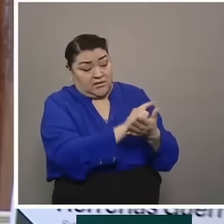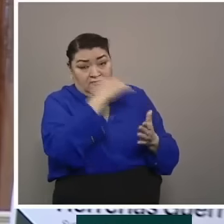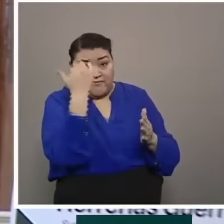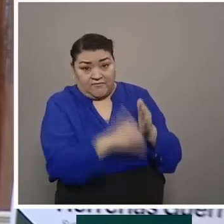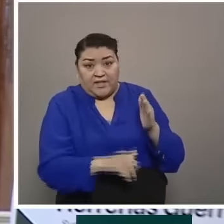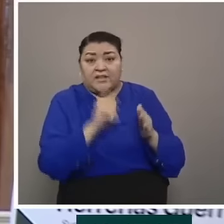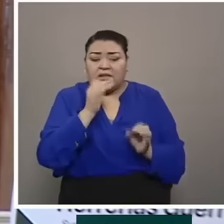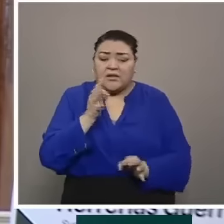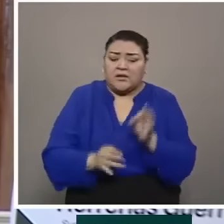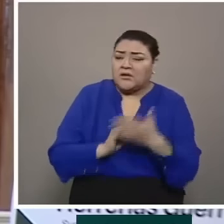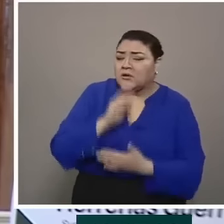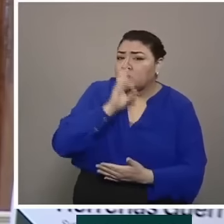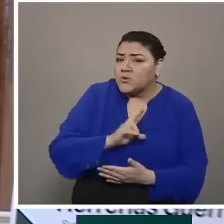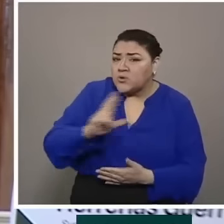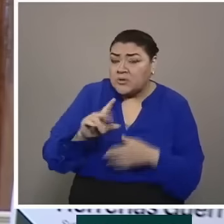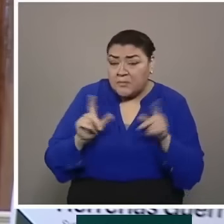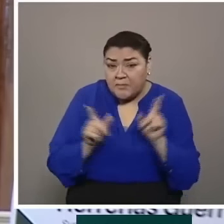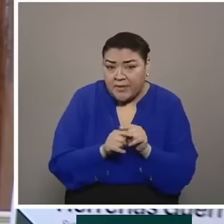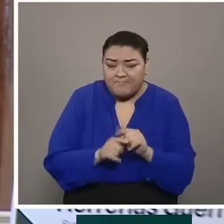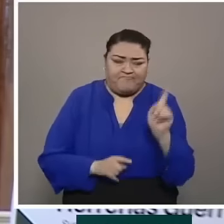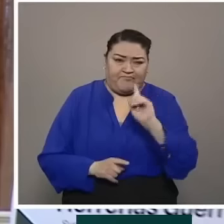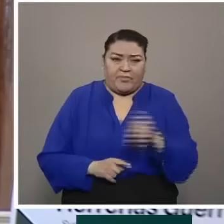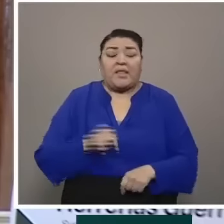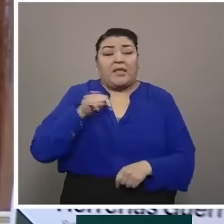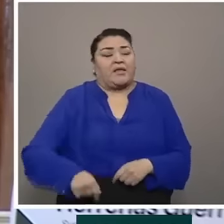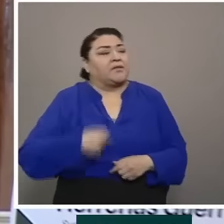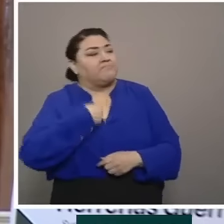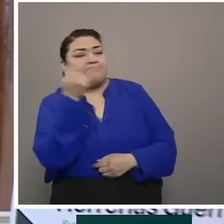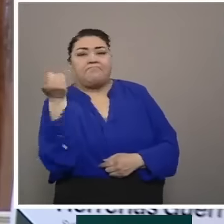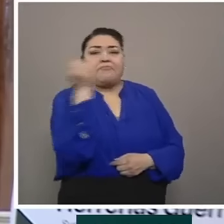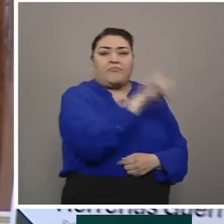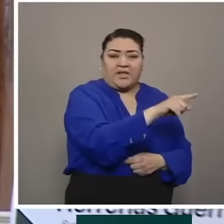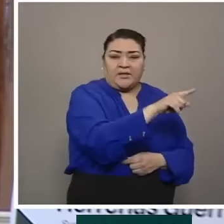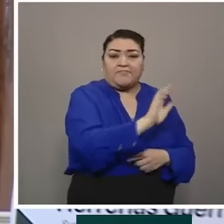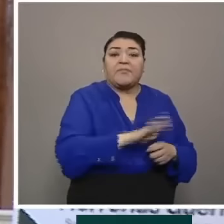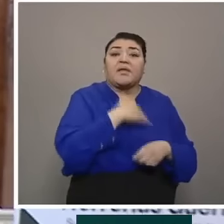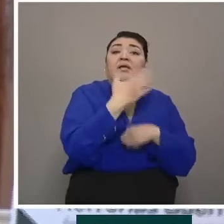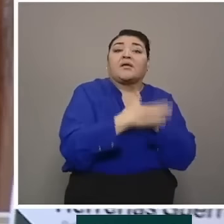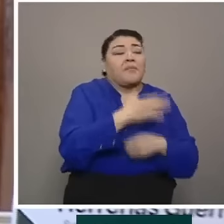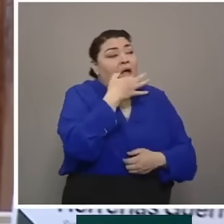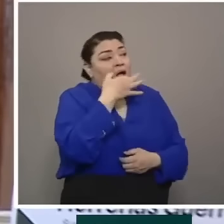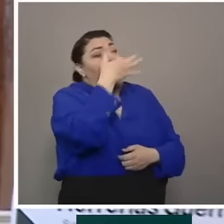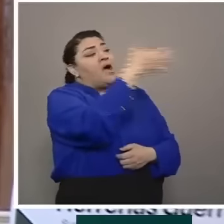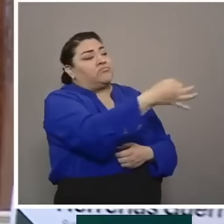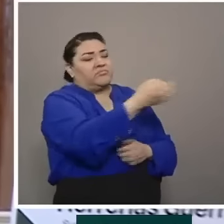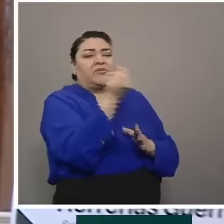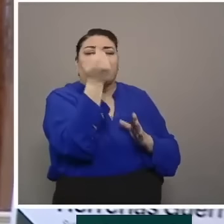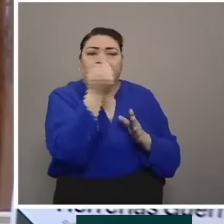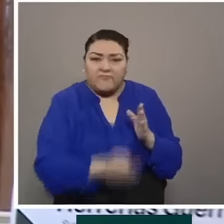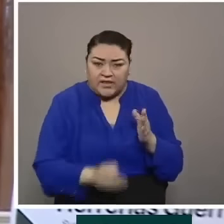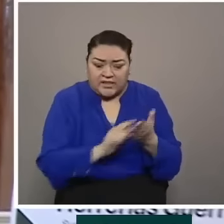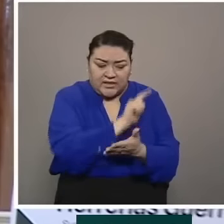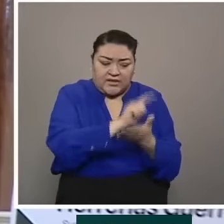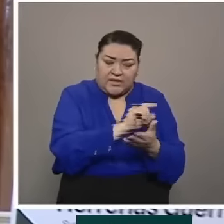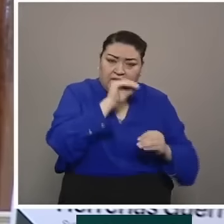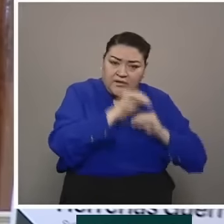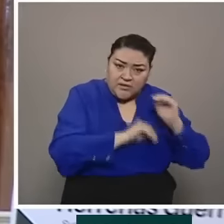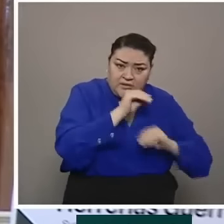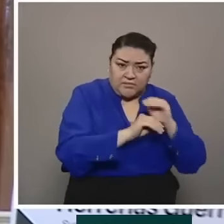revisión. Con esta sentenciaamos enviamos un mensaje claro en el que el multiculturismo y el